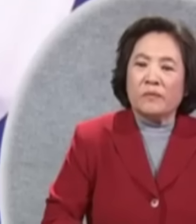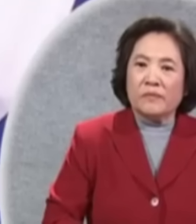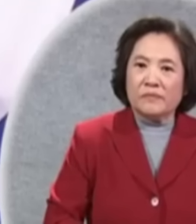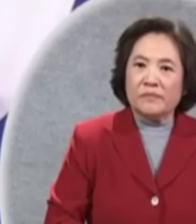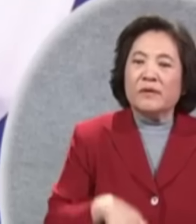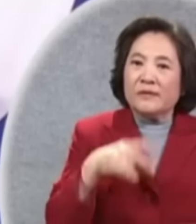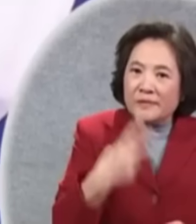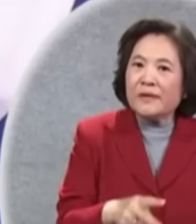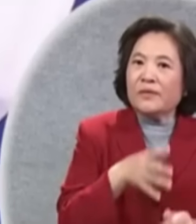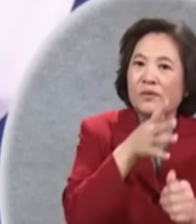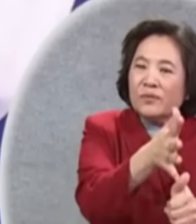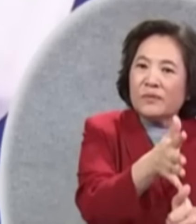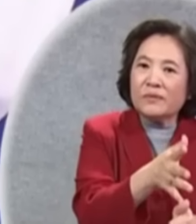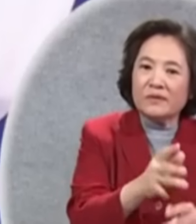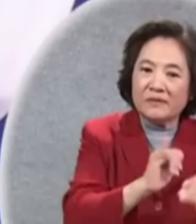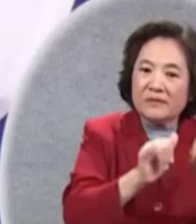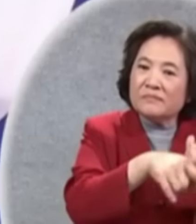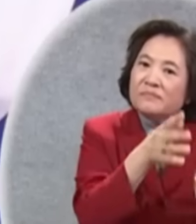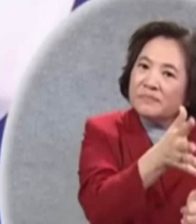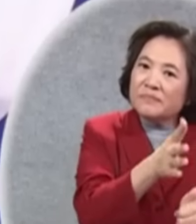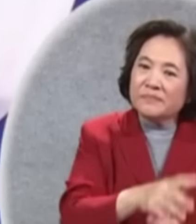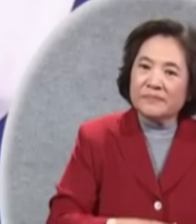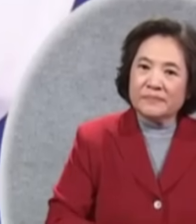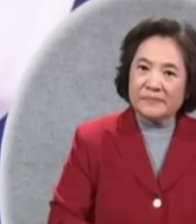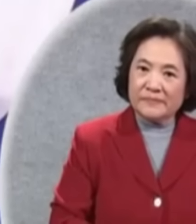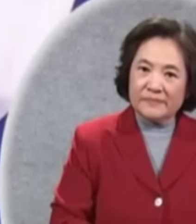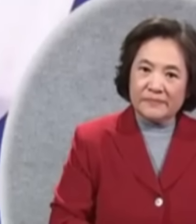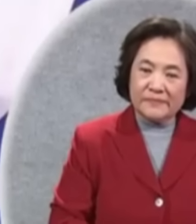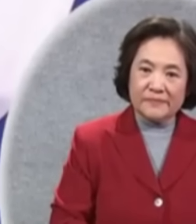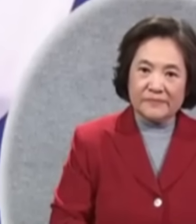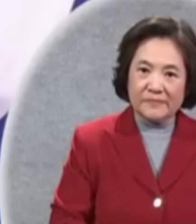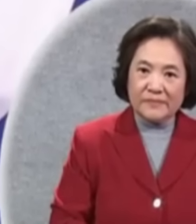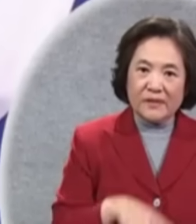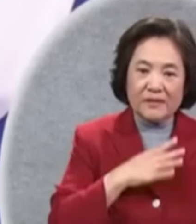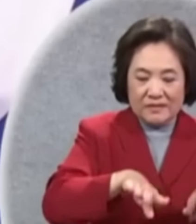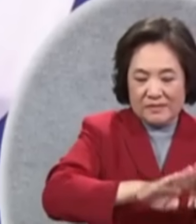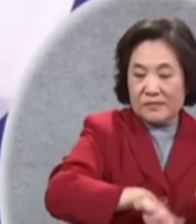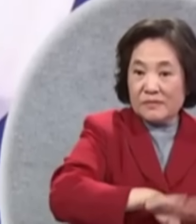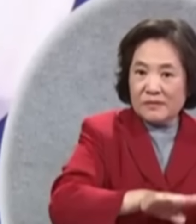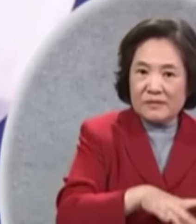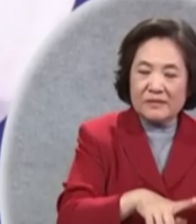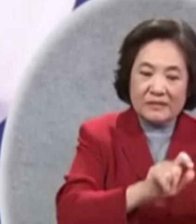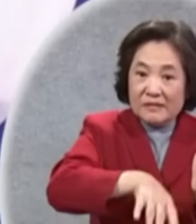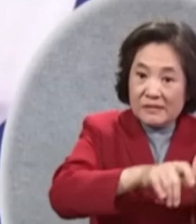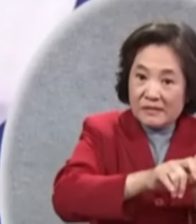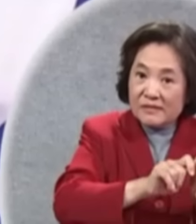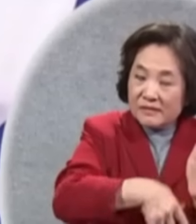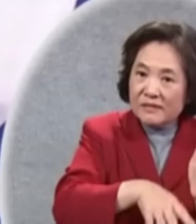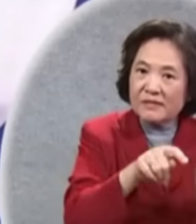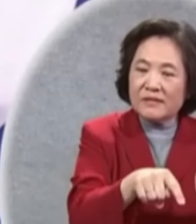請問臺灣人民 尤其是 中南部嘉義縣 嘉義市